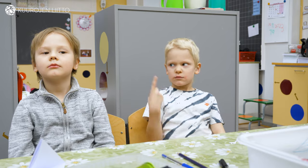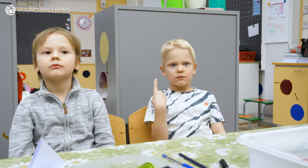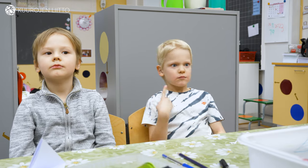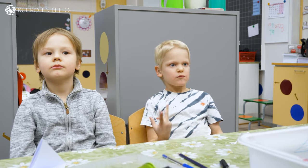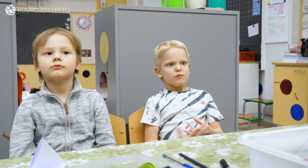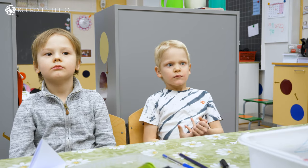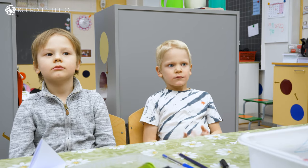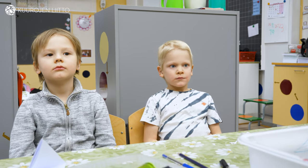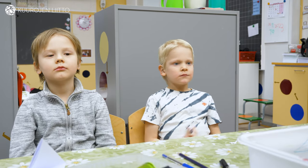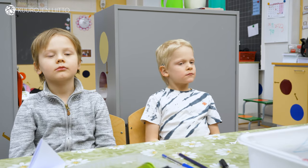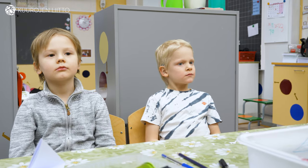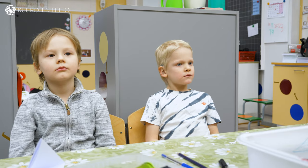Sitten me ollaan yhdessä.